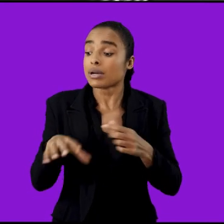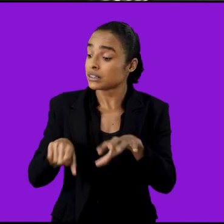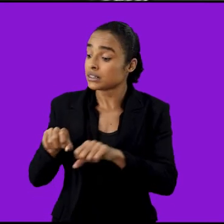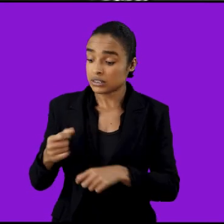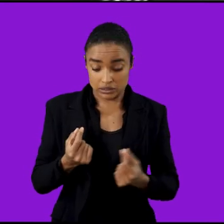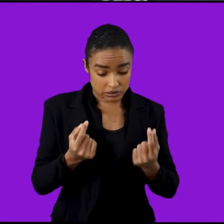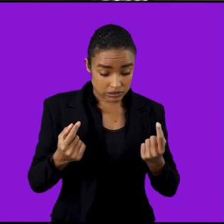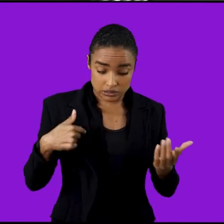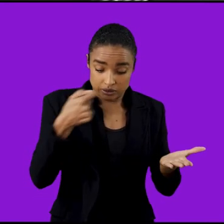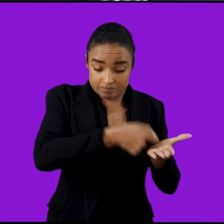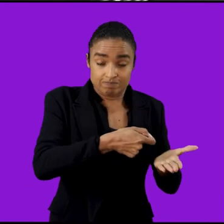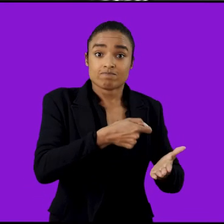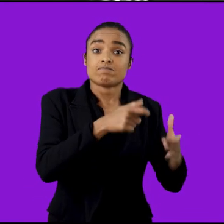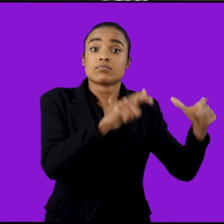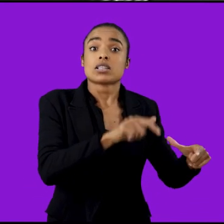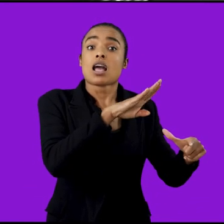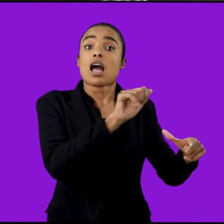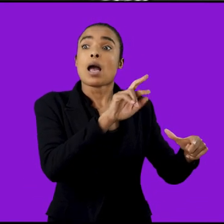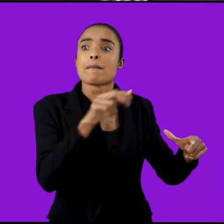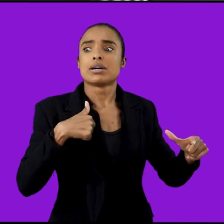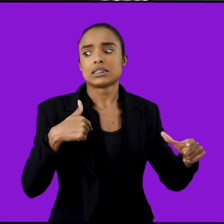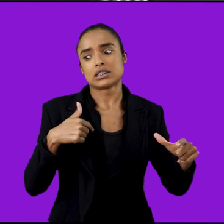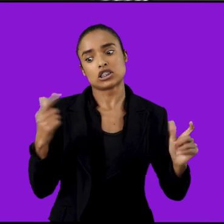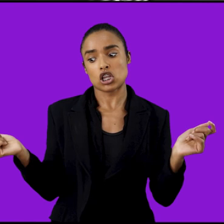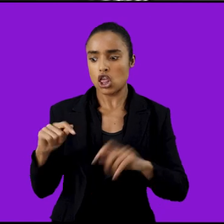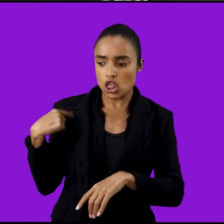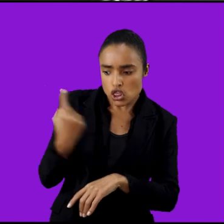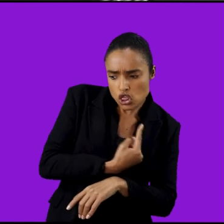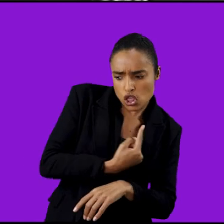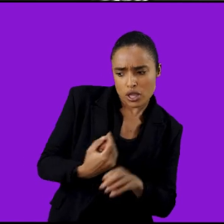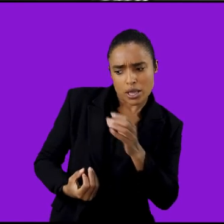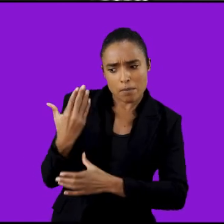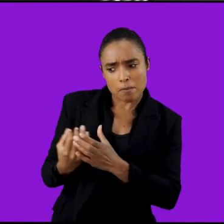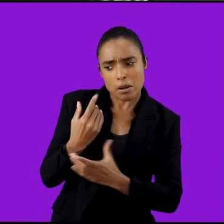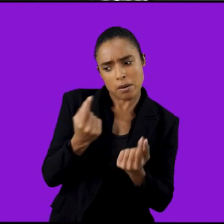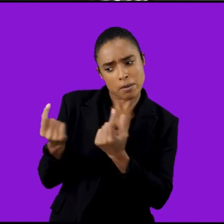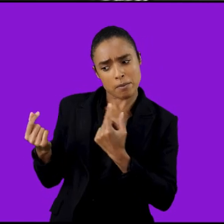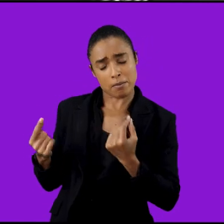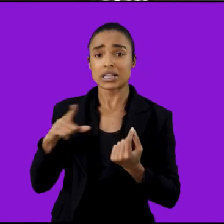Quanto deu, né?”. Eu falava assim: “Gente do céu, a gente tá produzindo muita riqueza”.